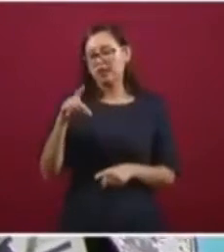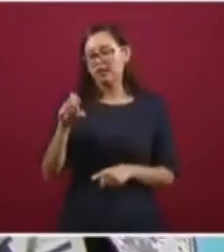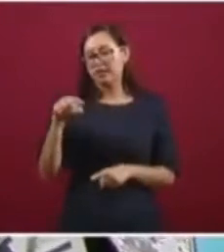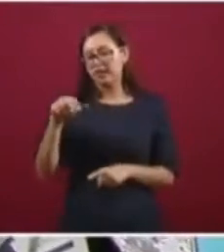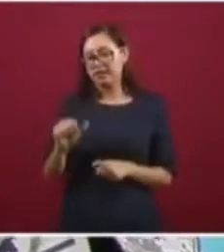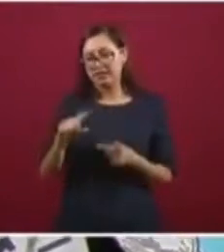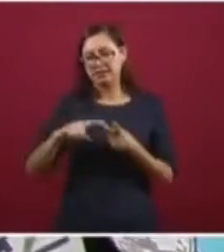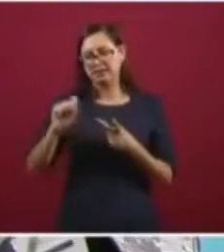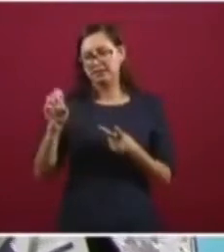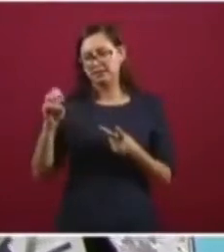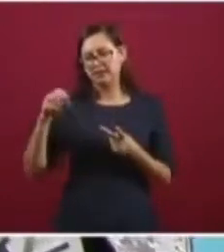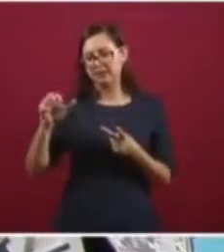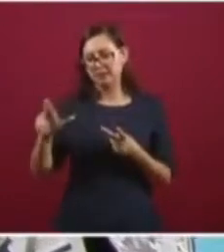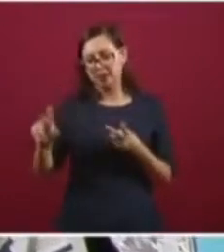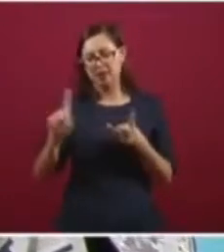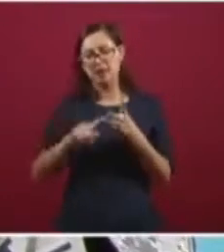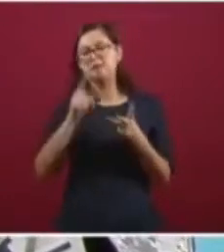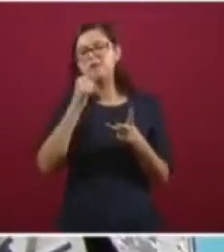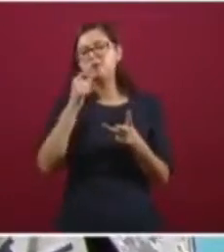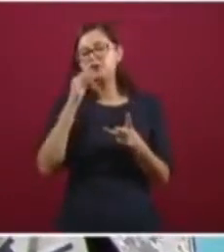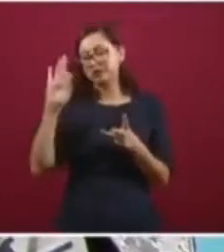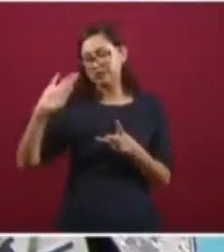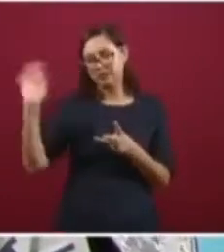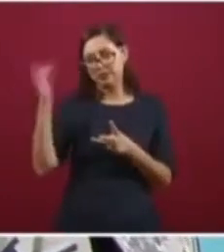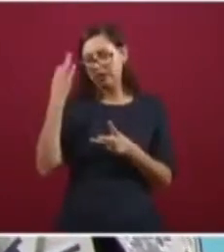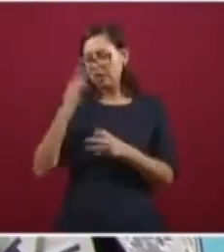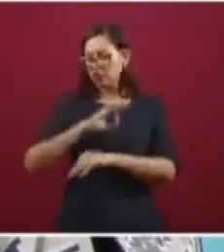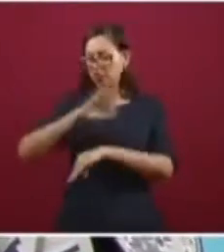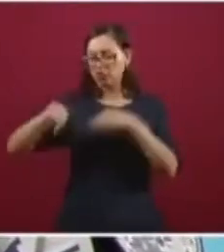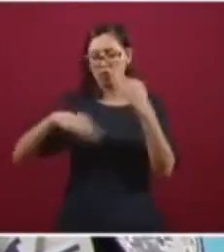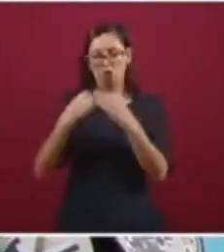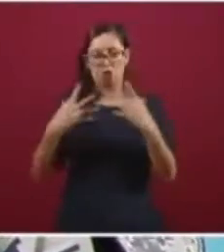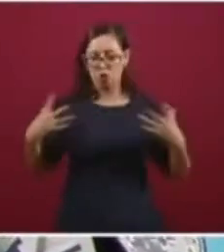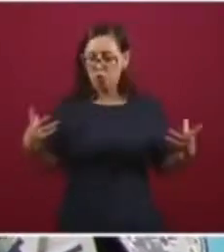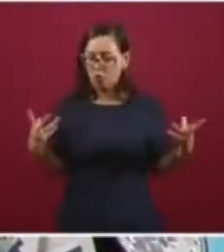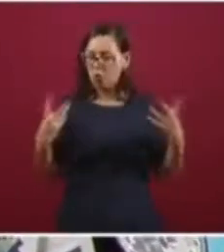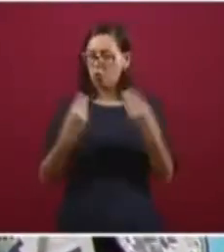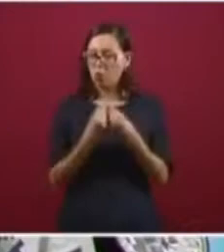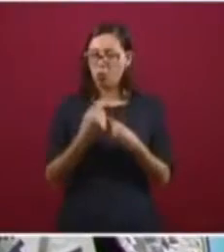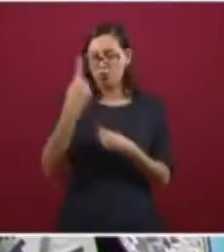son de alguna también en apoyo a la seguridad pública en la entidad.